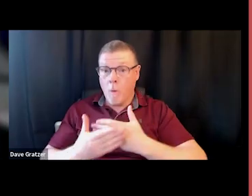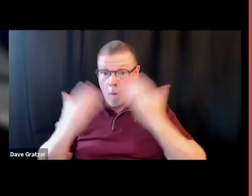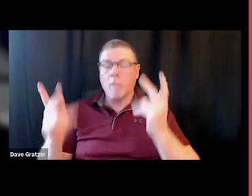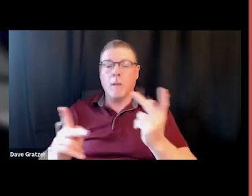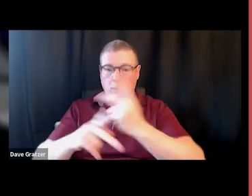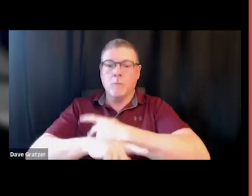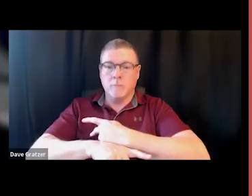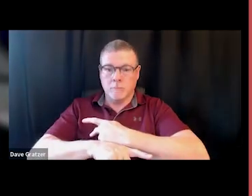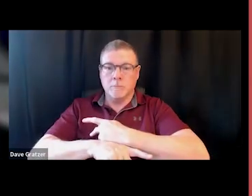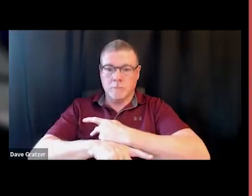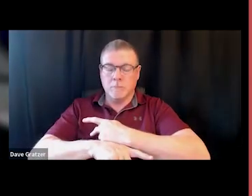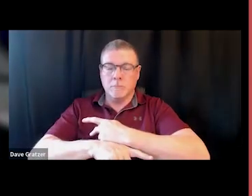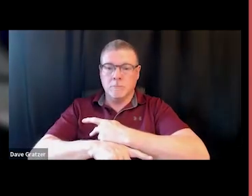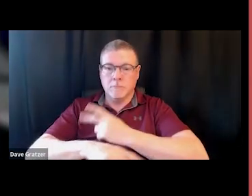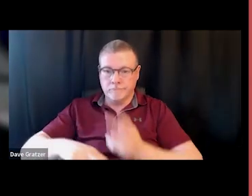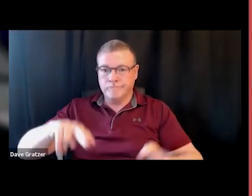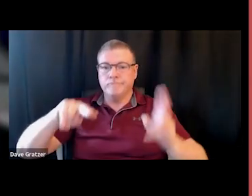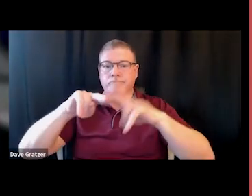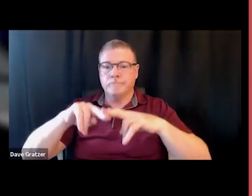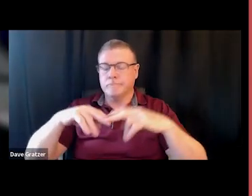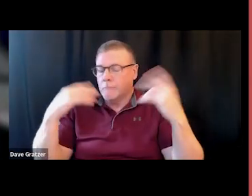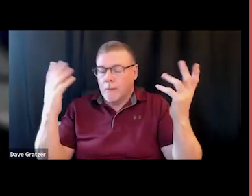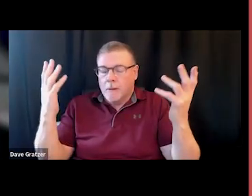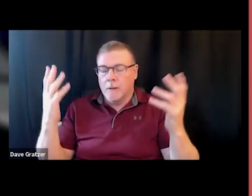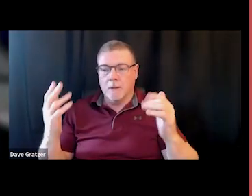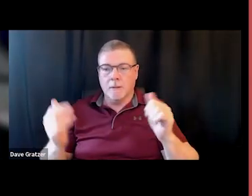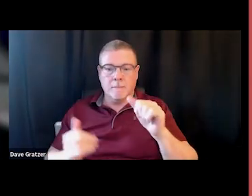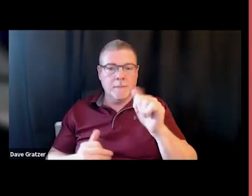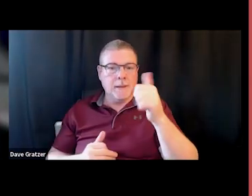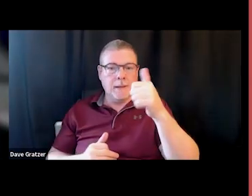Era como... No sé, 10 al año más o menos.